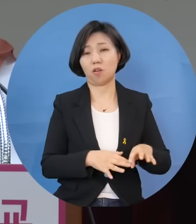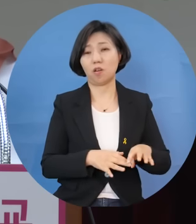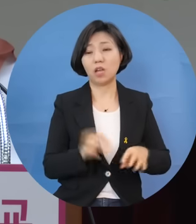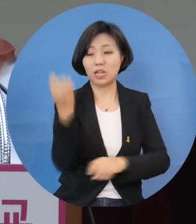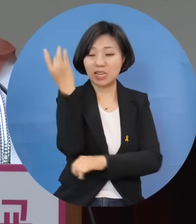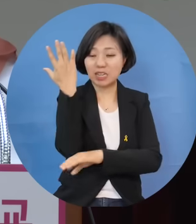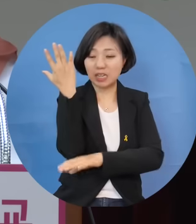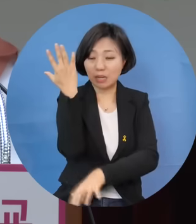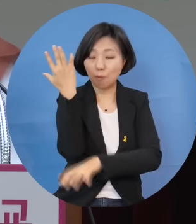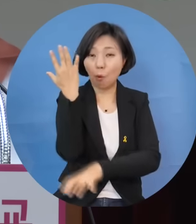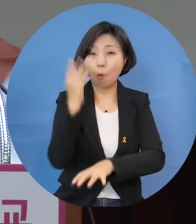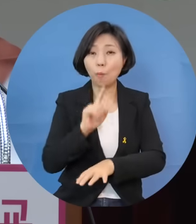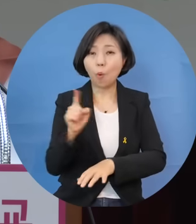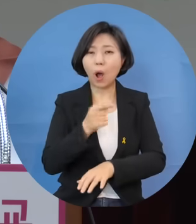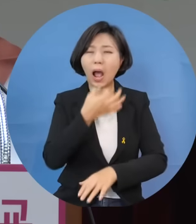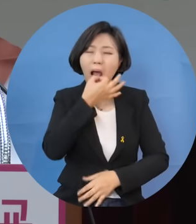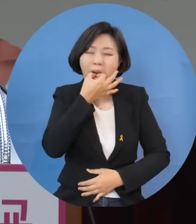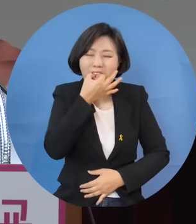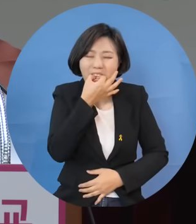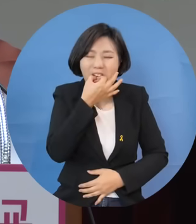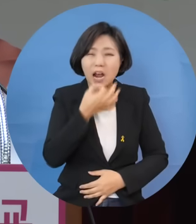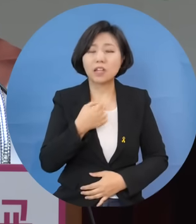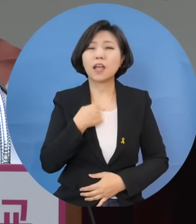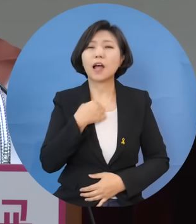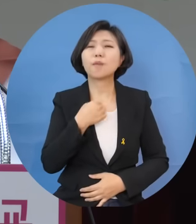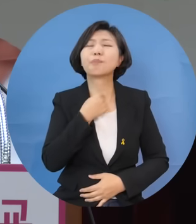욕구가 충족되면 기분이 좋아지는 즐거움이 일어나고